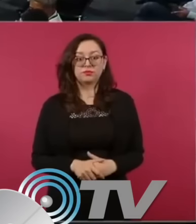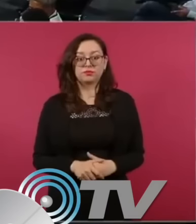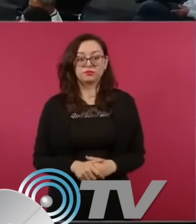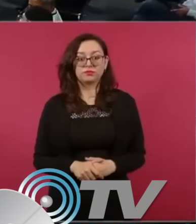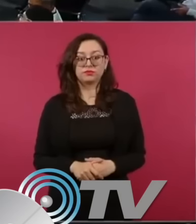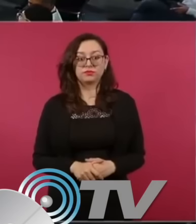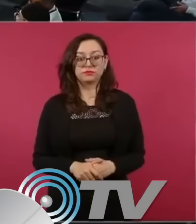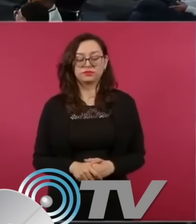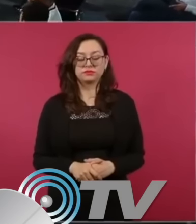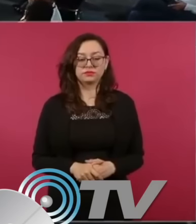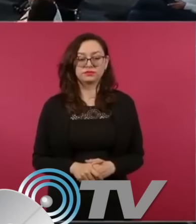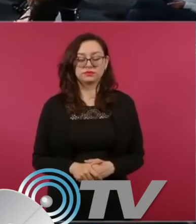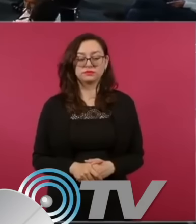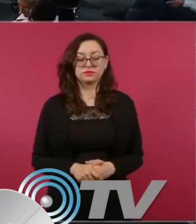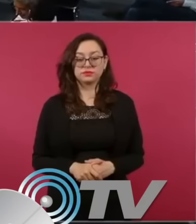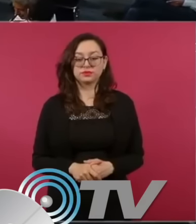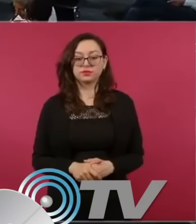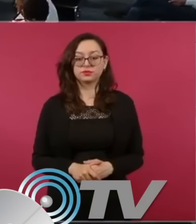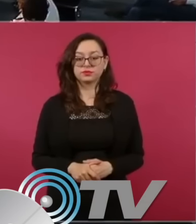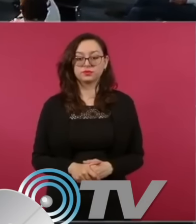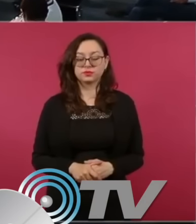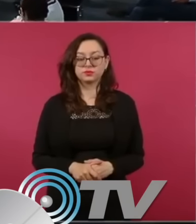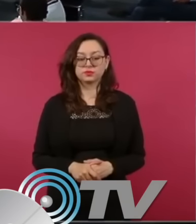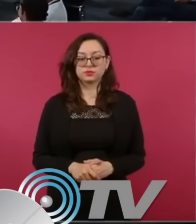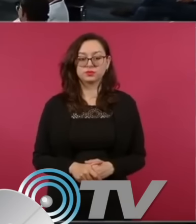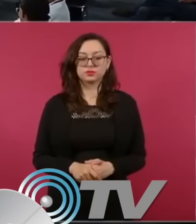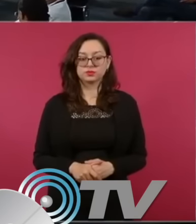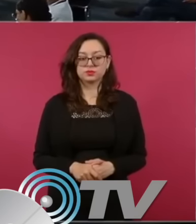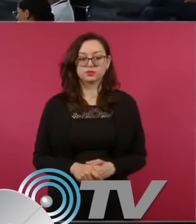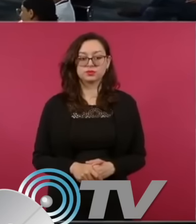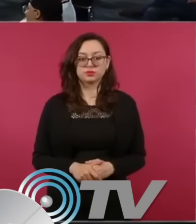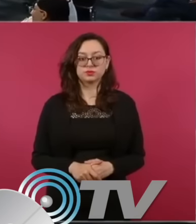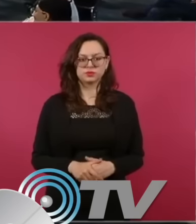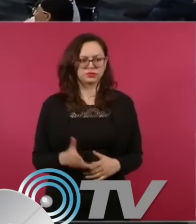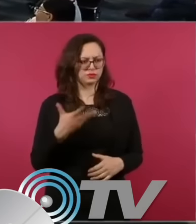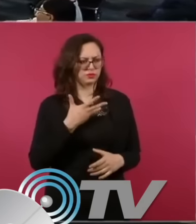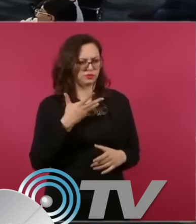que tienen una lámina